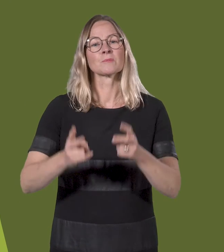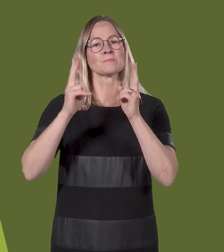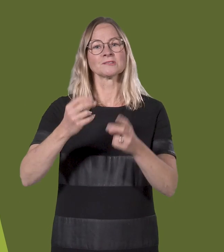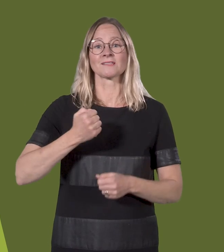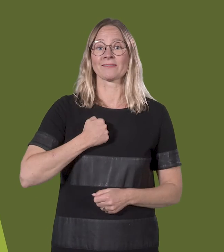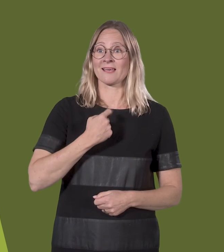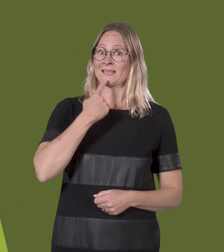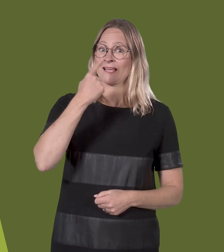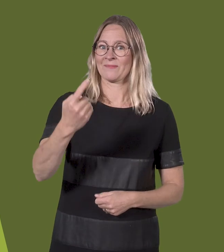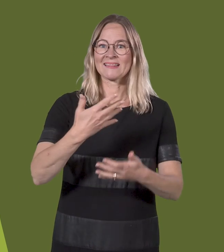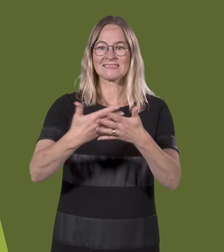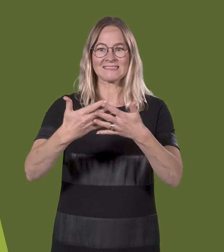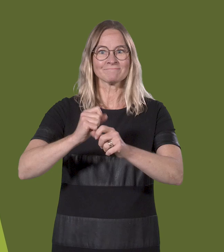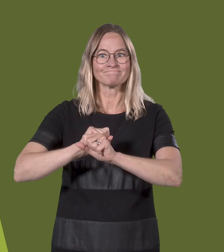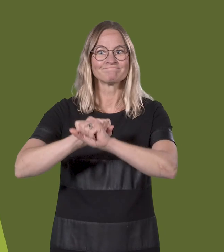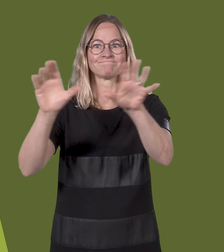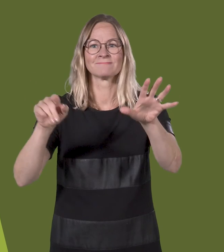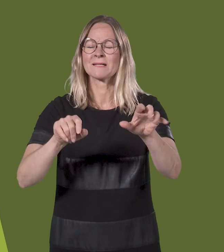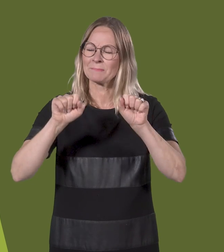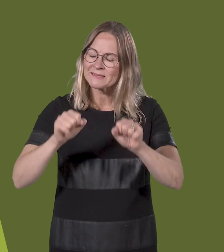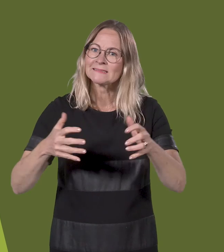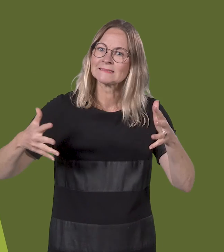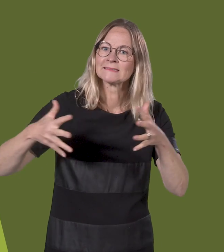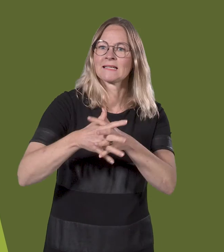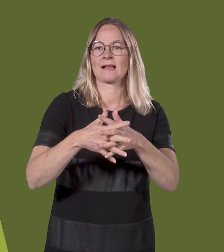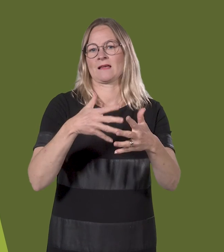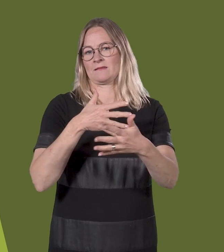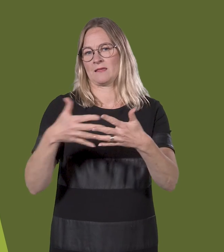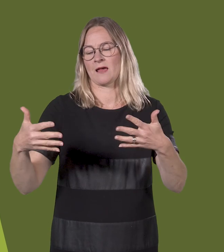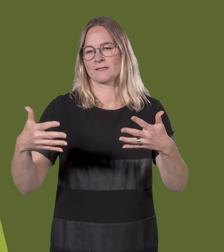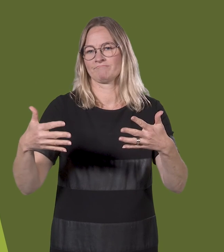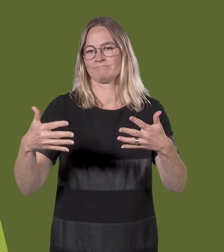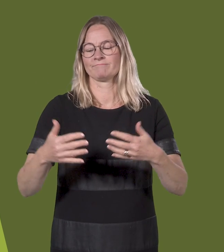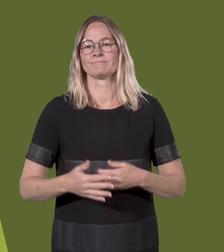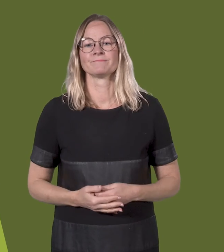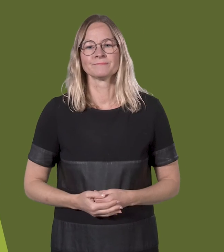Lisäksi tekstinä lähetettävät hätäilmoitukset tulee antaa selkeällä kielellä.